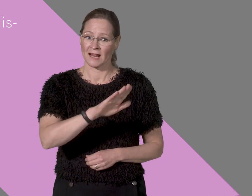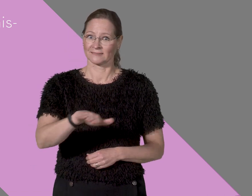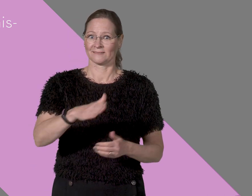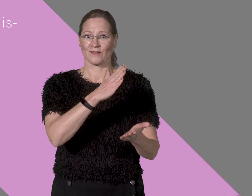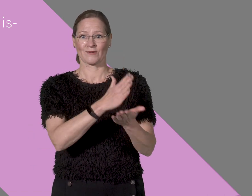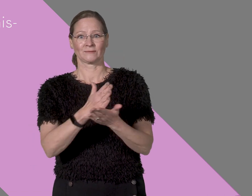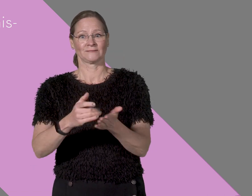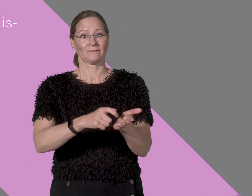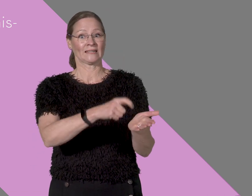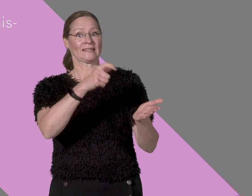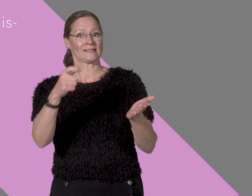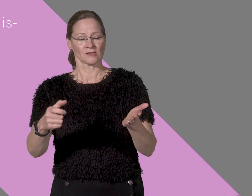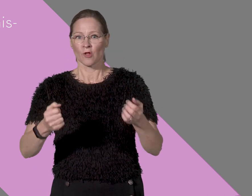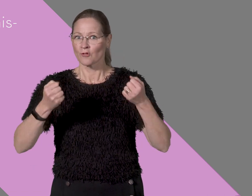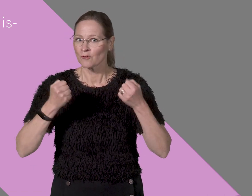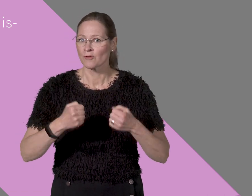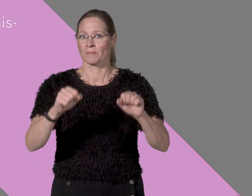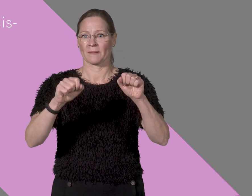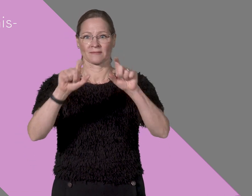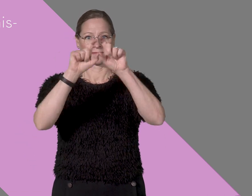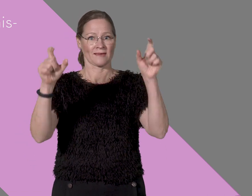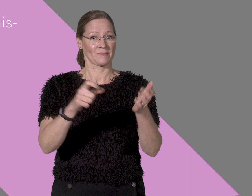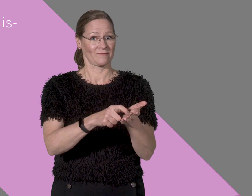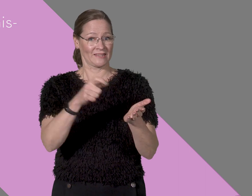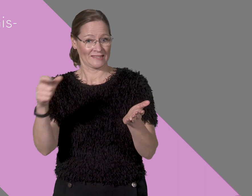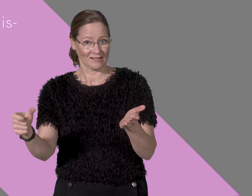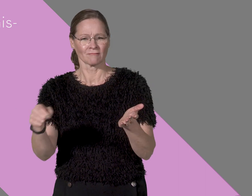Lapsen oikeuksien viikko on toiminnallinen teemaviikko,